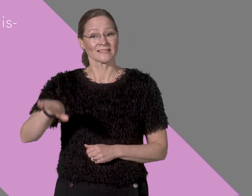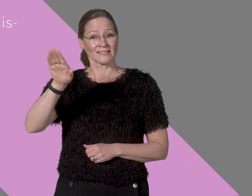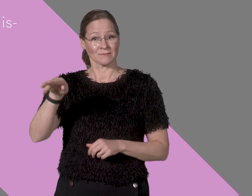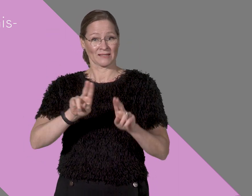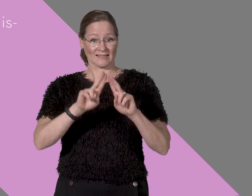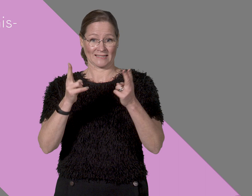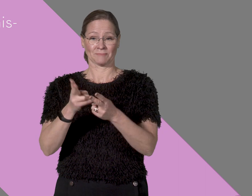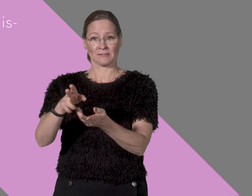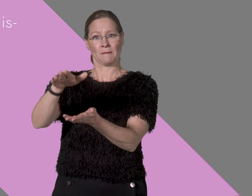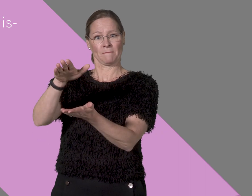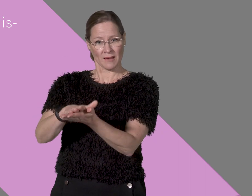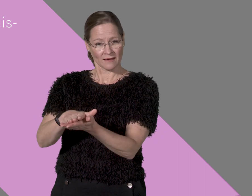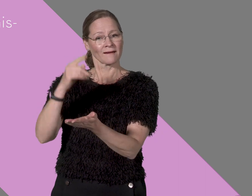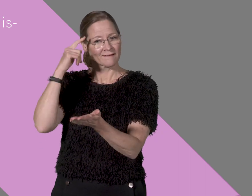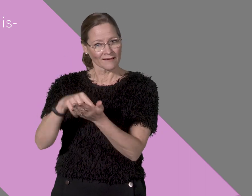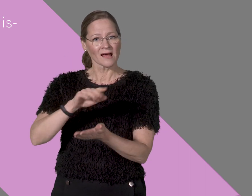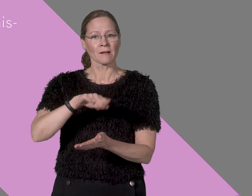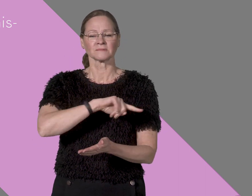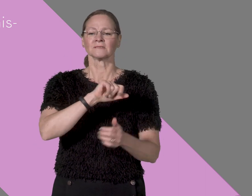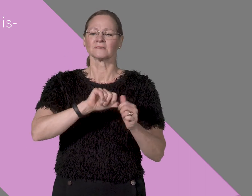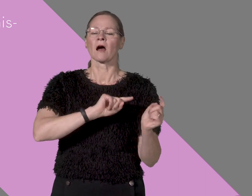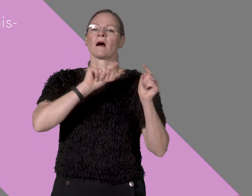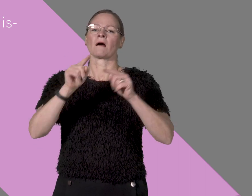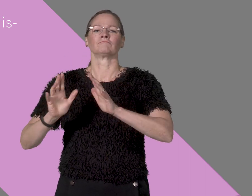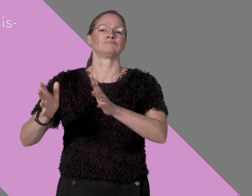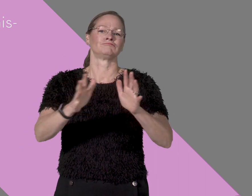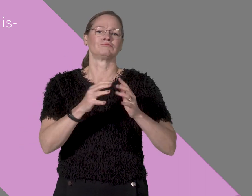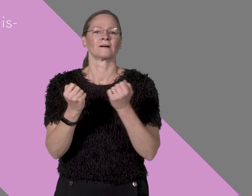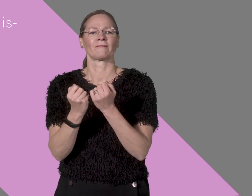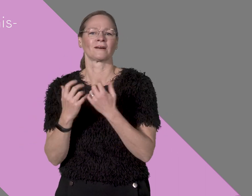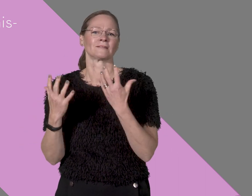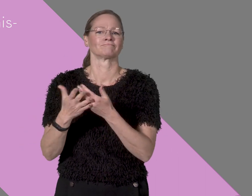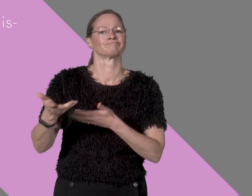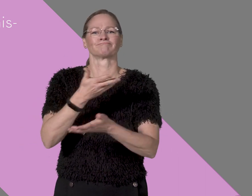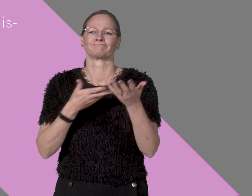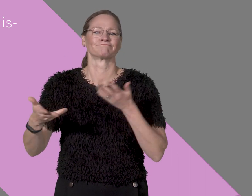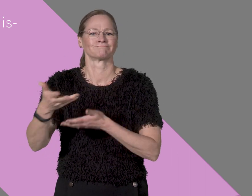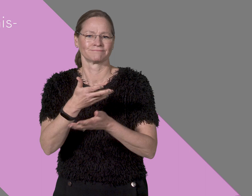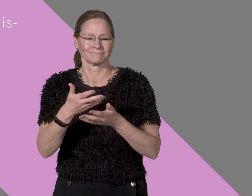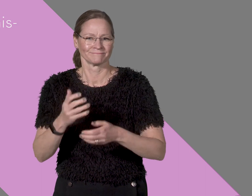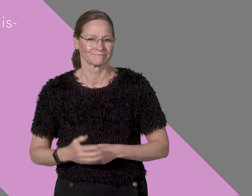Iltapäiväkerho on paikka, jossa lapset saavat viittoa kavereiden kanssa.